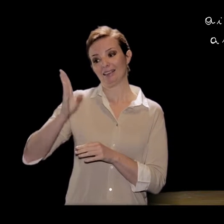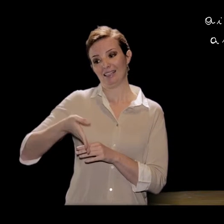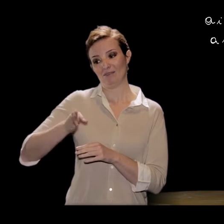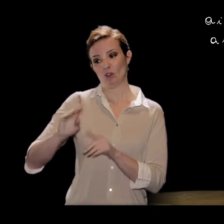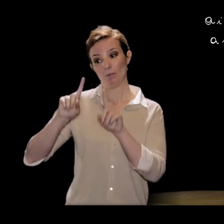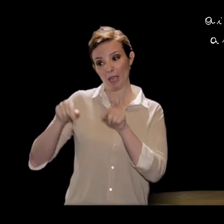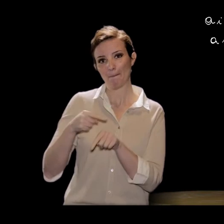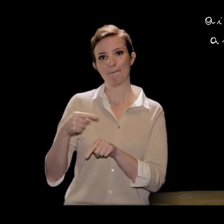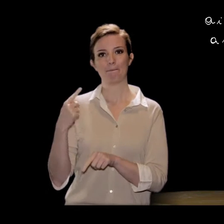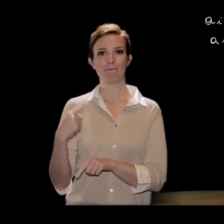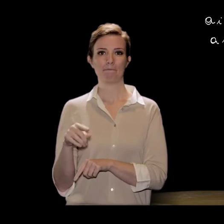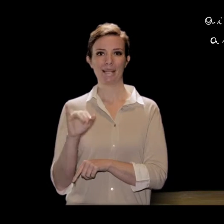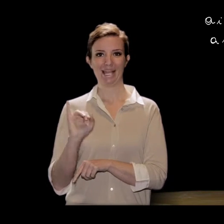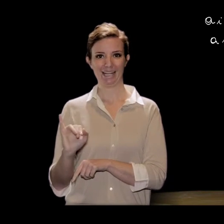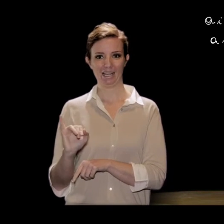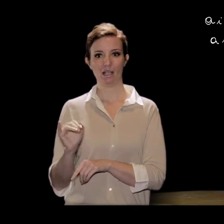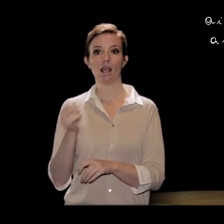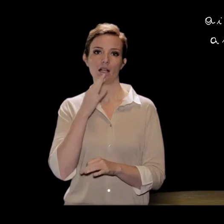In questo caso è necessario porre b diverso da 0.